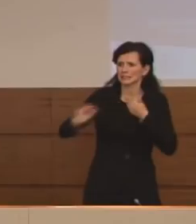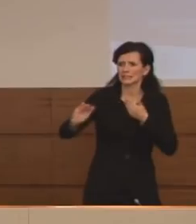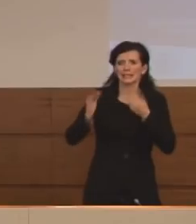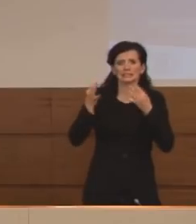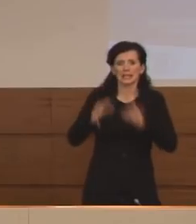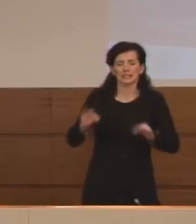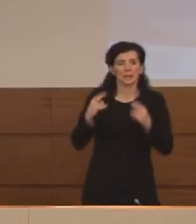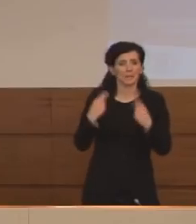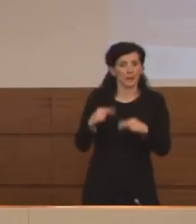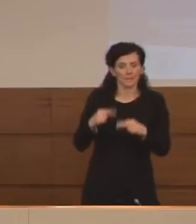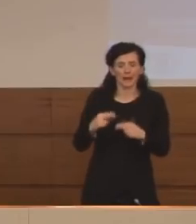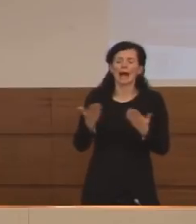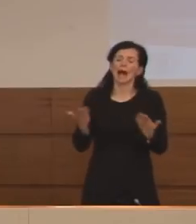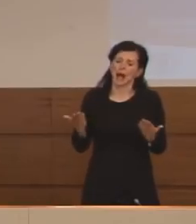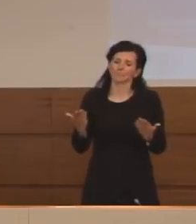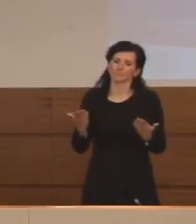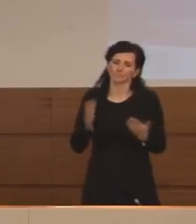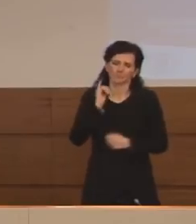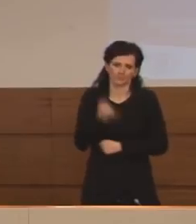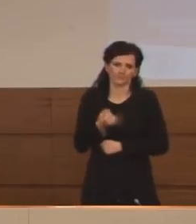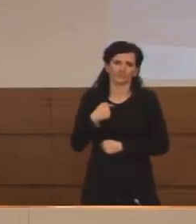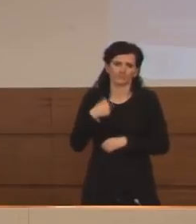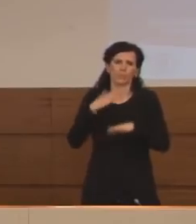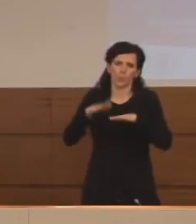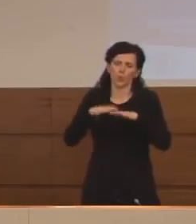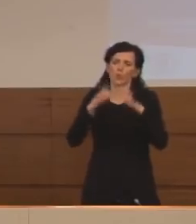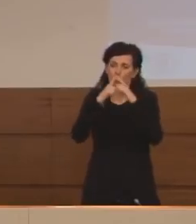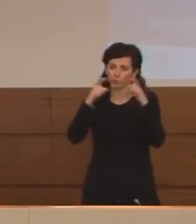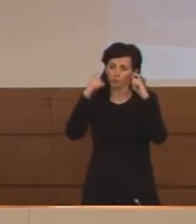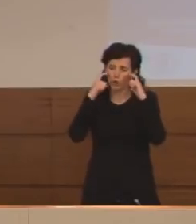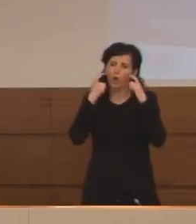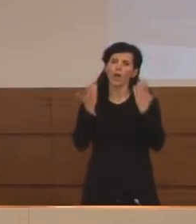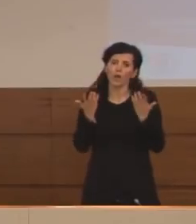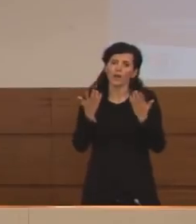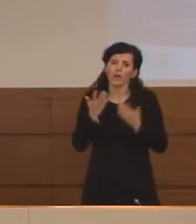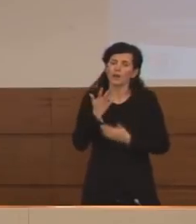allora tendo a utilizzarla e ho piacere che altri la utilizzino.